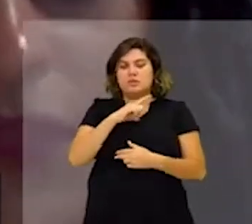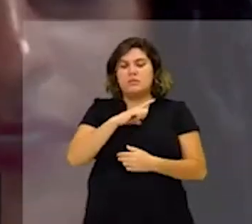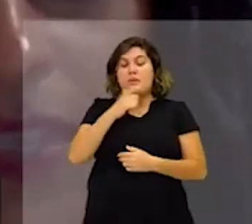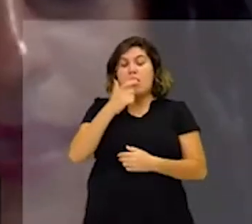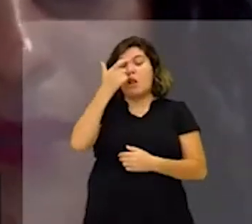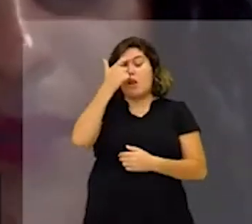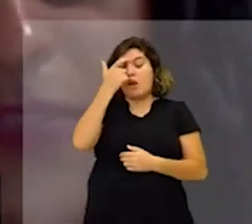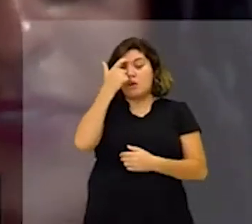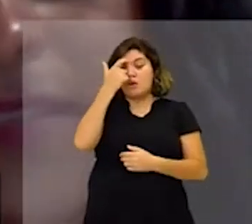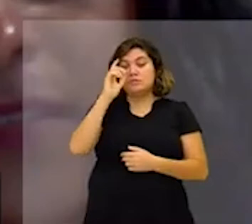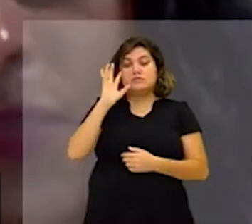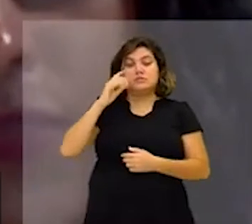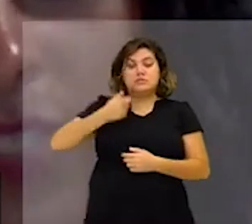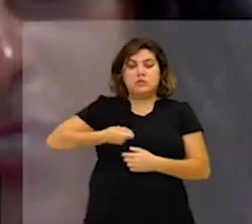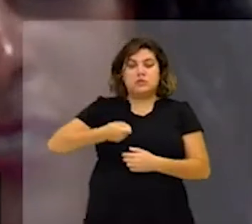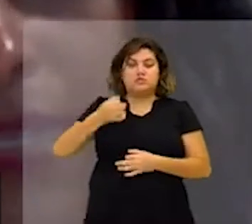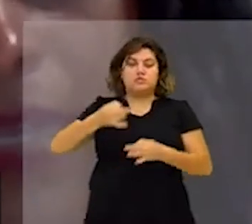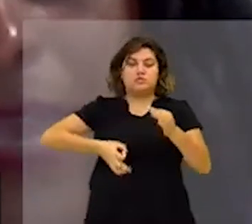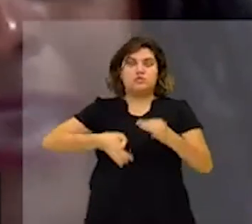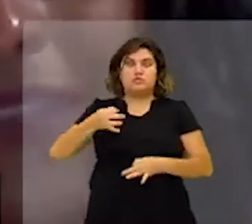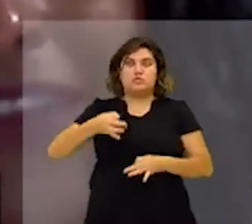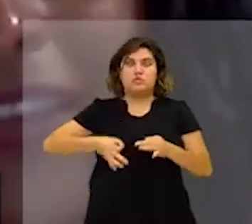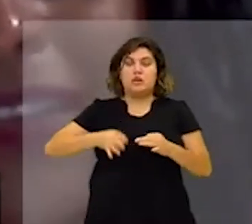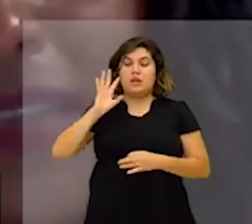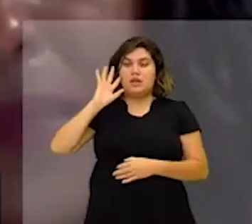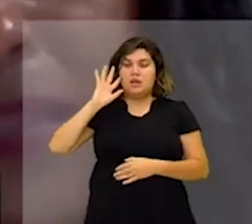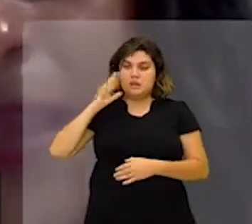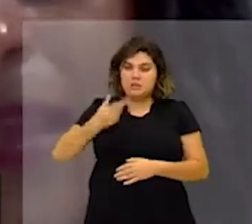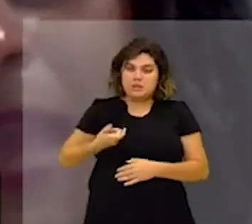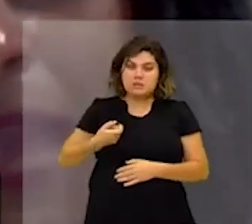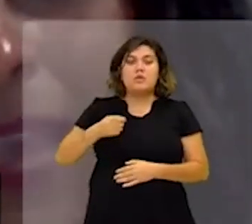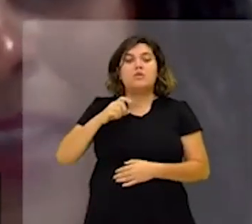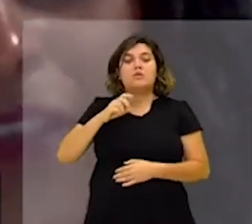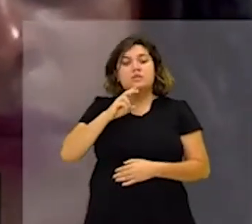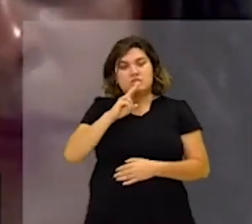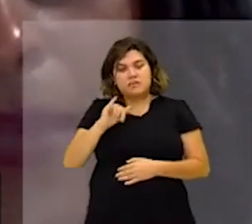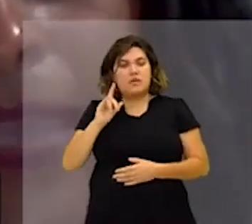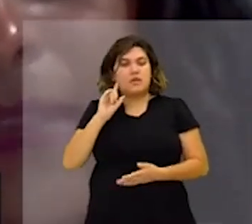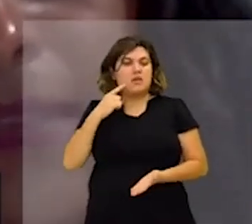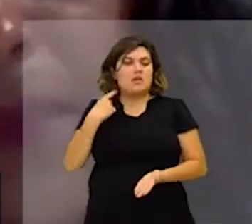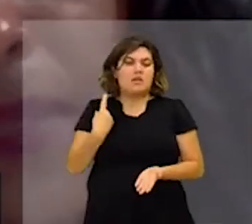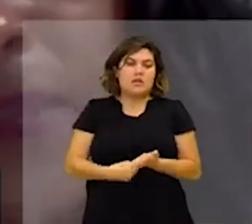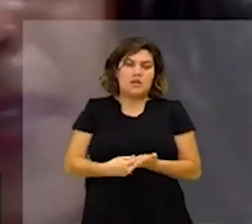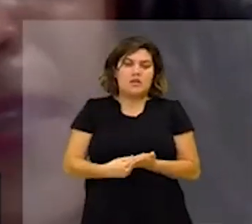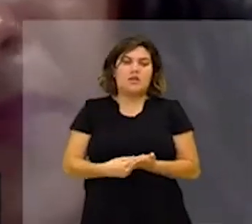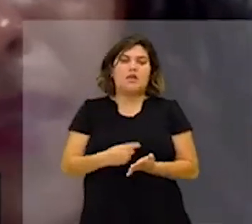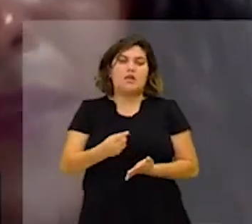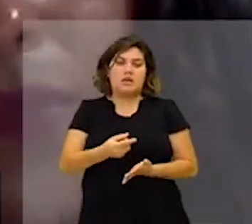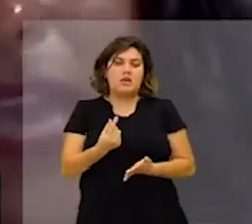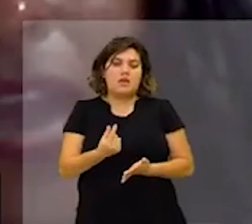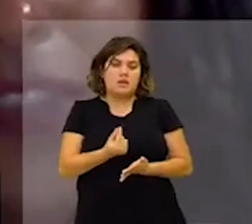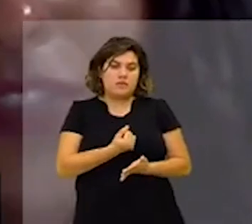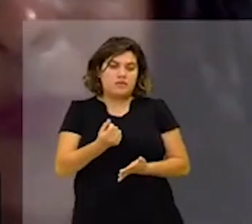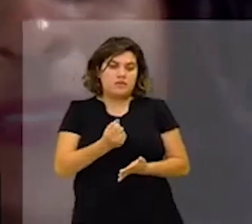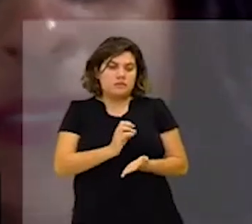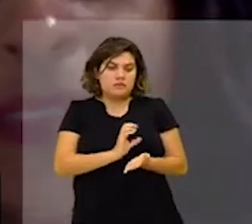se a norma decisões políticas que vai determinar aquele falou para aquele determinado segmento a